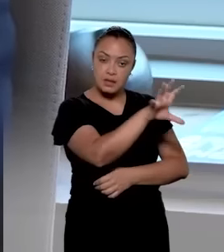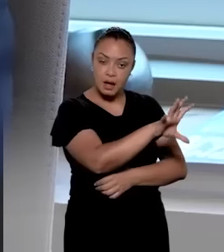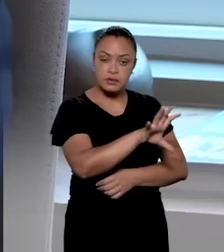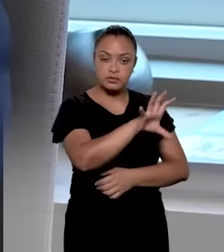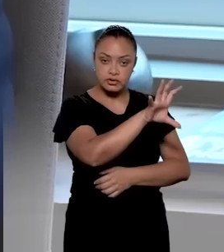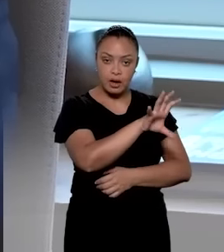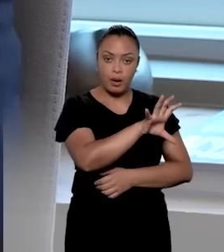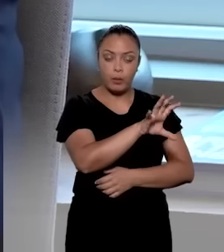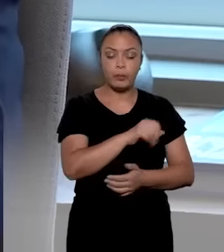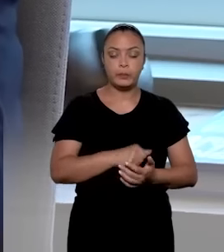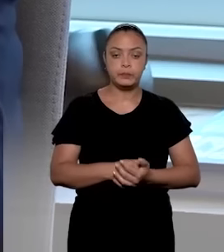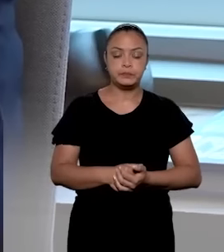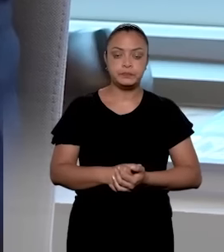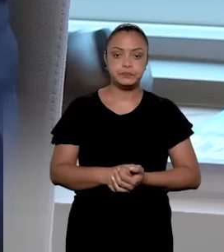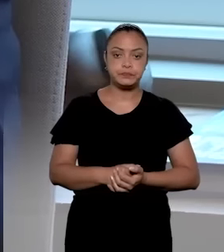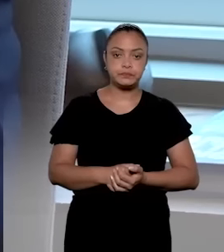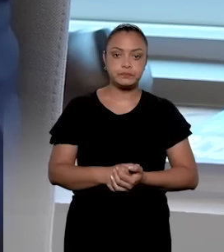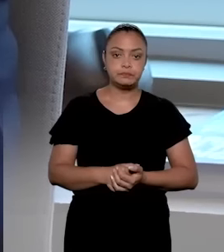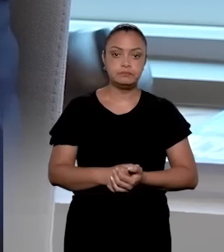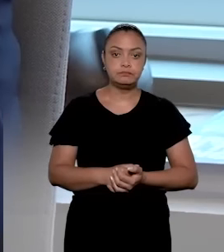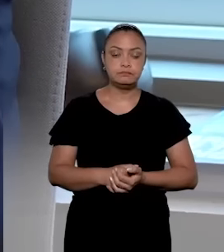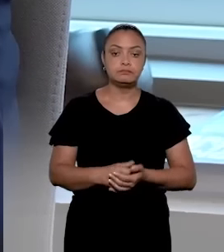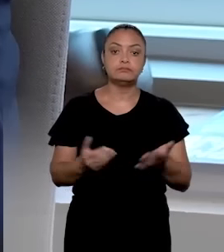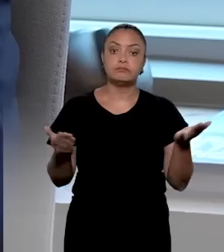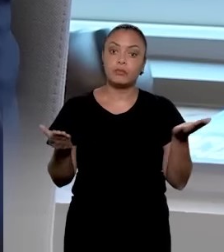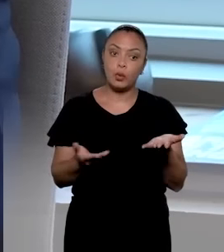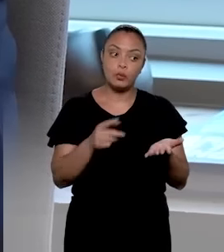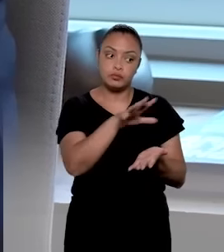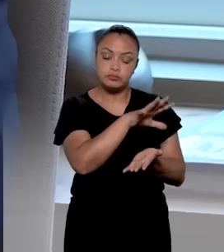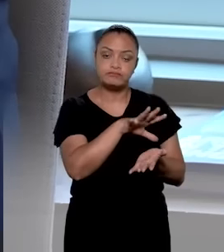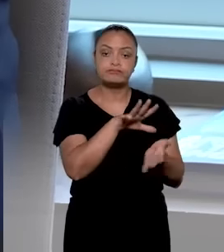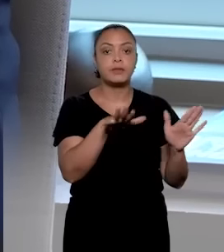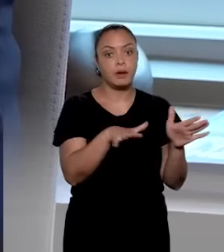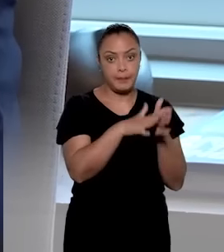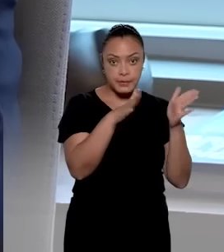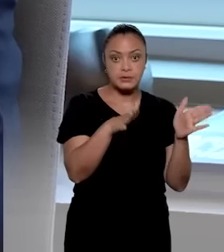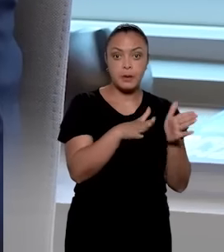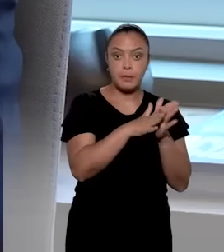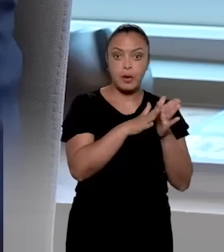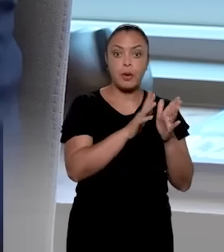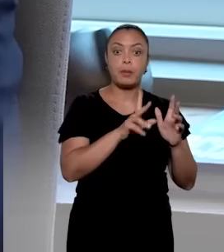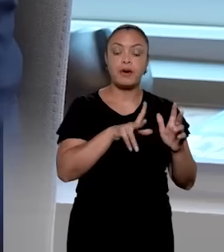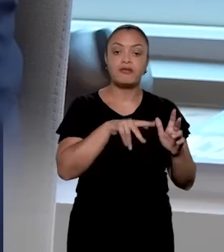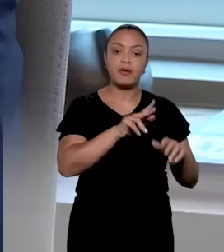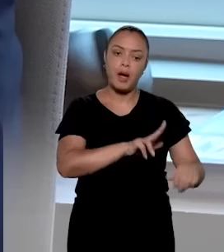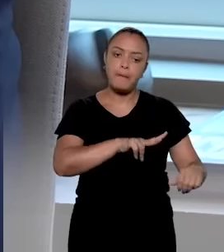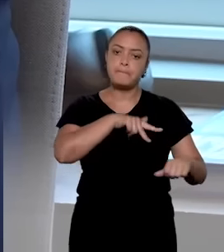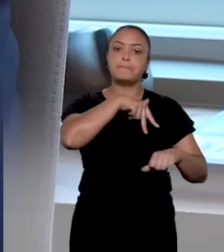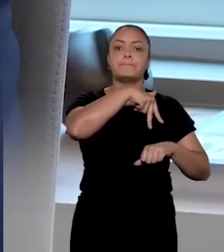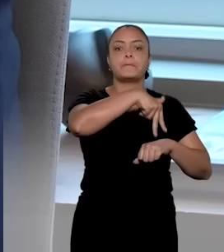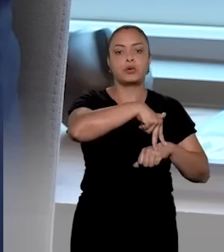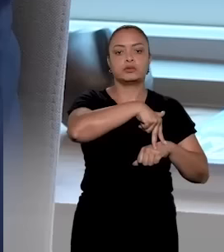que hoje é uma parte mais pobre no mundo, tenha um protagonismo cada vez maior no cenário global.